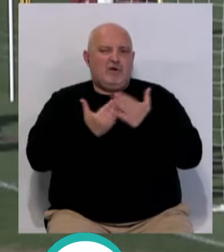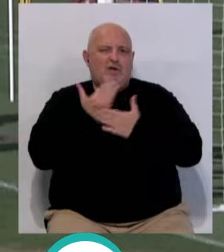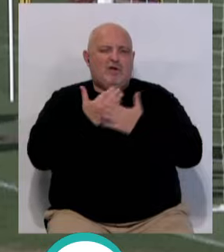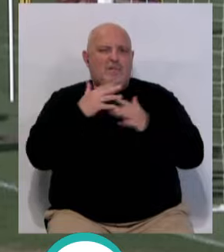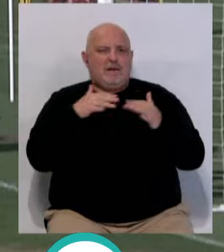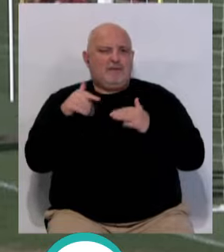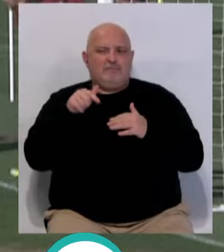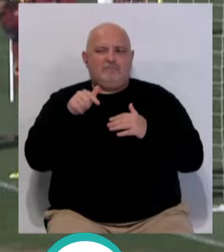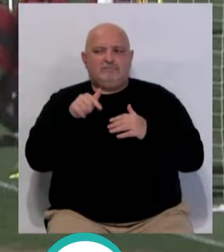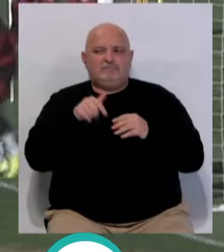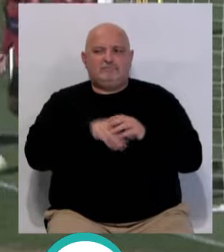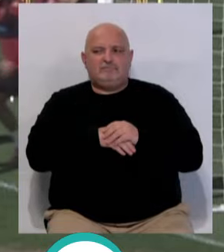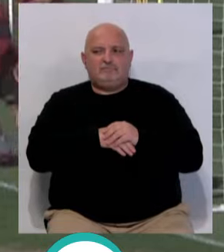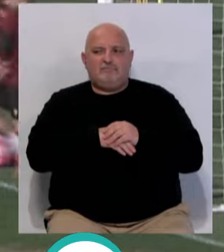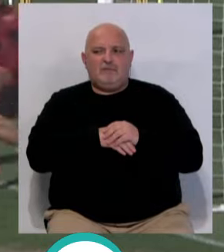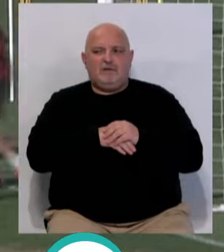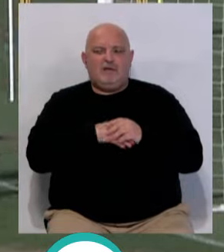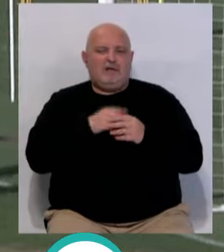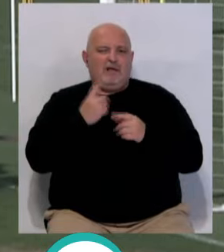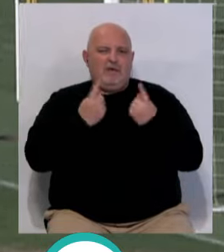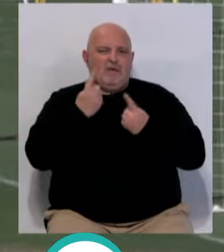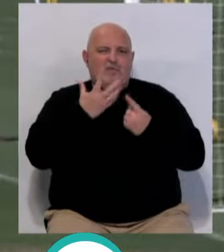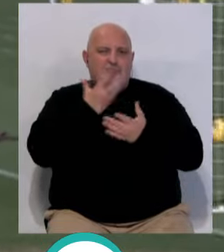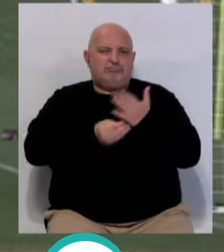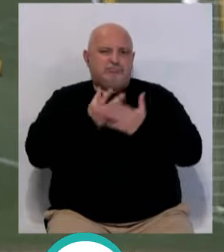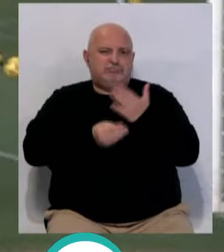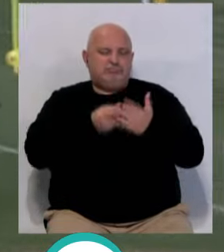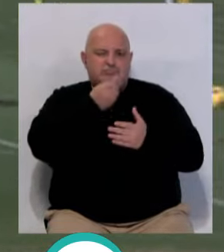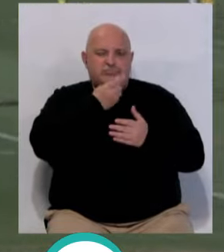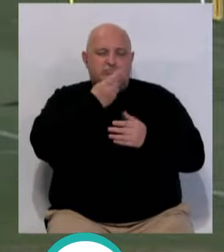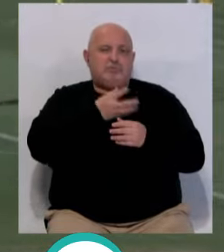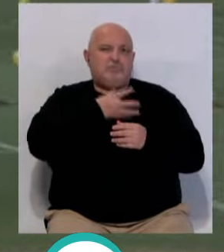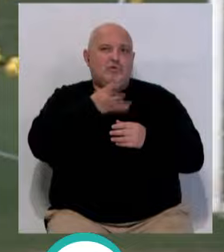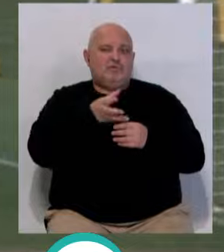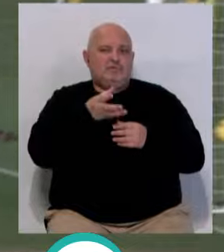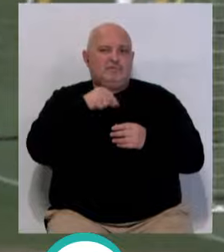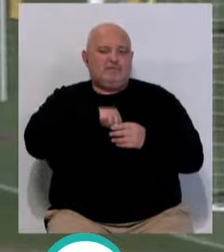partido que que está cometiendo errores No sé si por porque le ha mermado la condición física